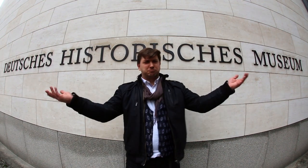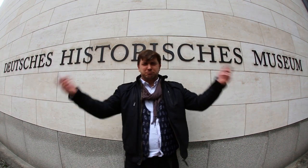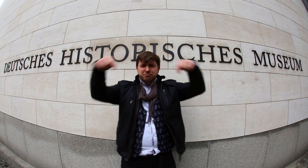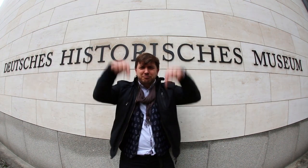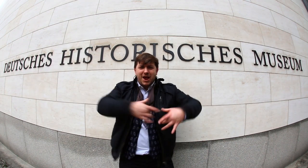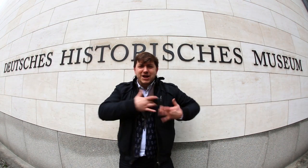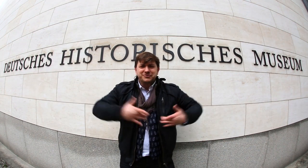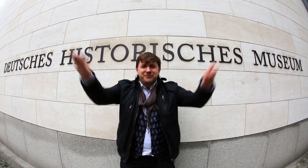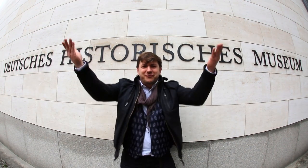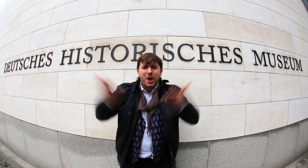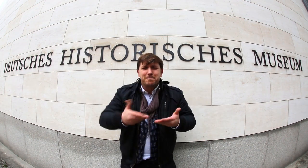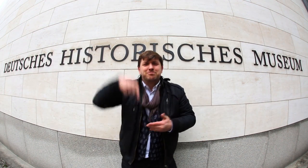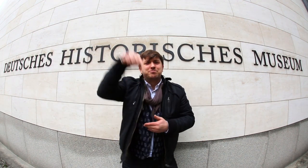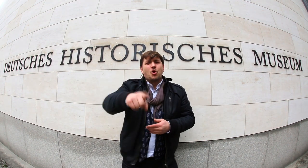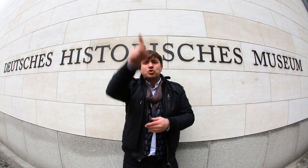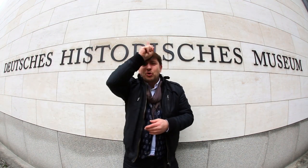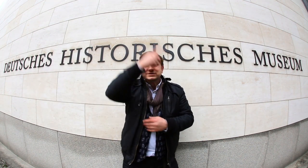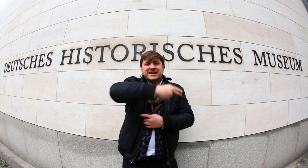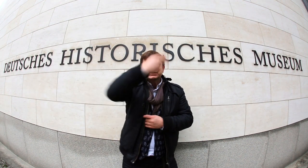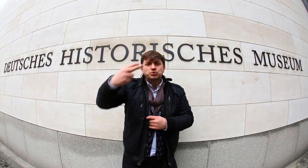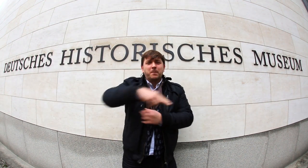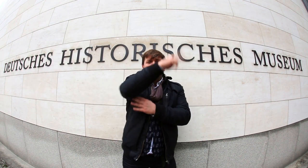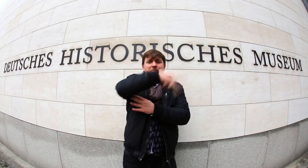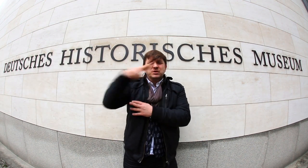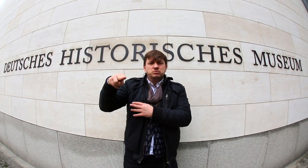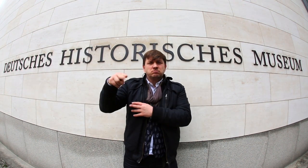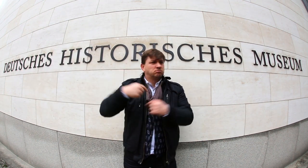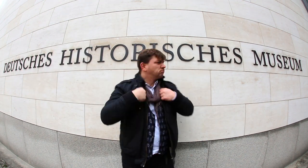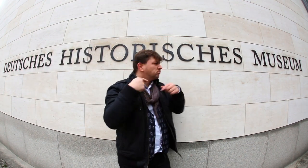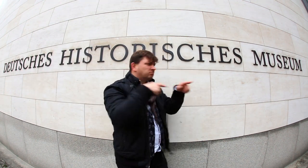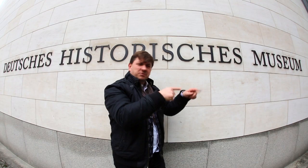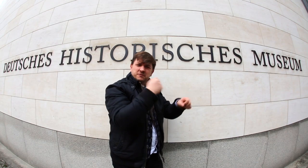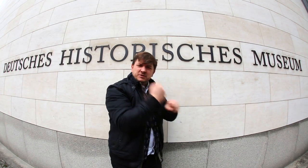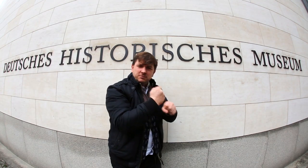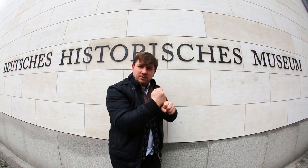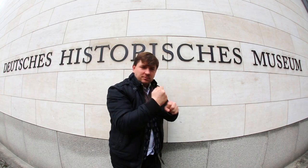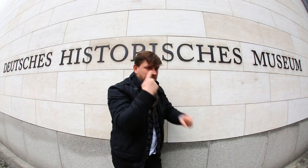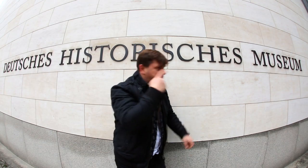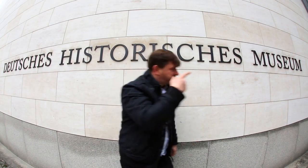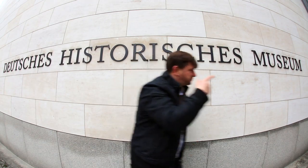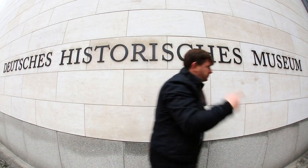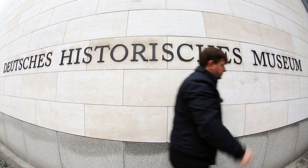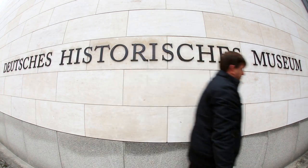Herzlich Willkommen im Deutschen Historischen Museum! Was wir hier machen? Das werdet Ihr gleich sehen...